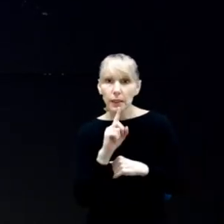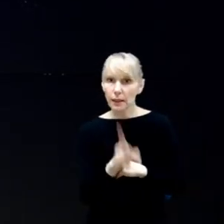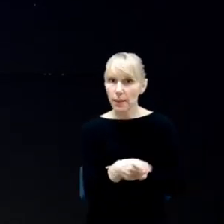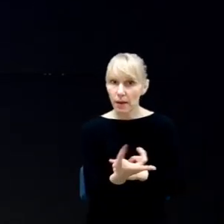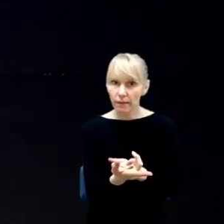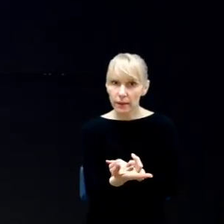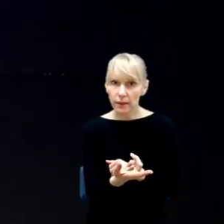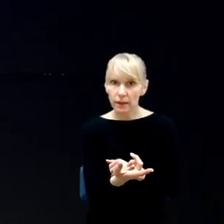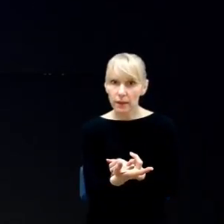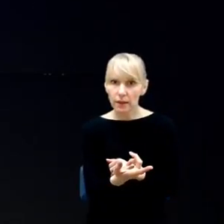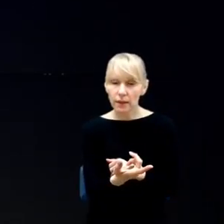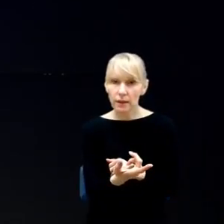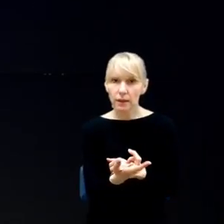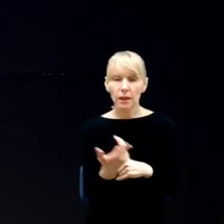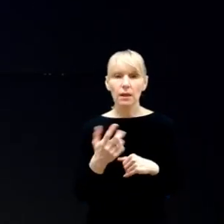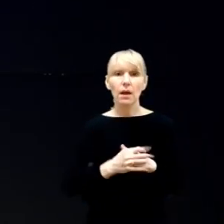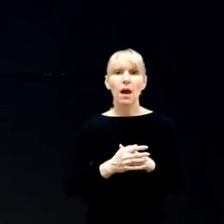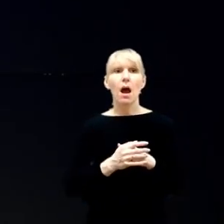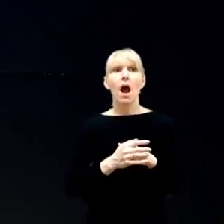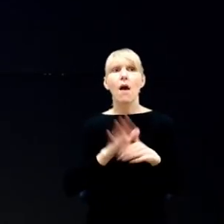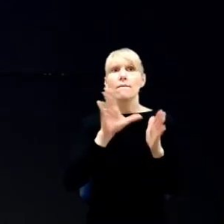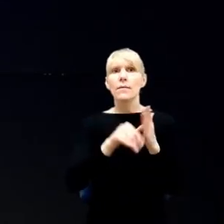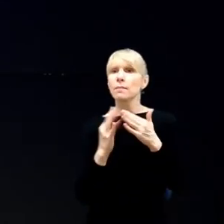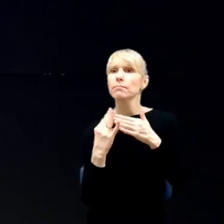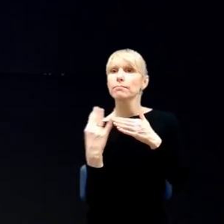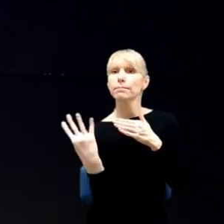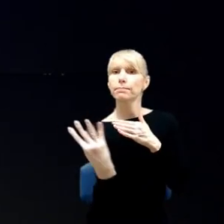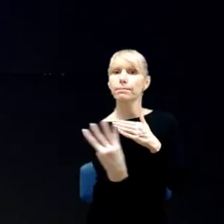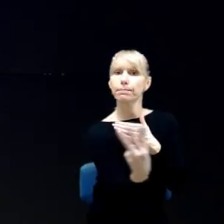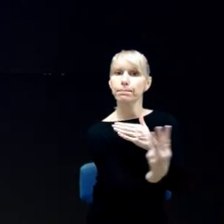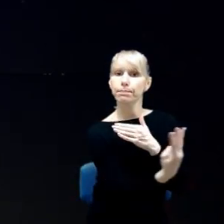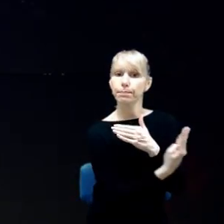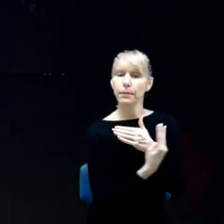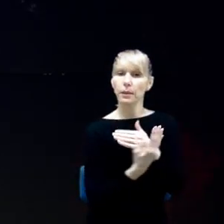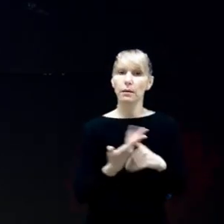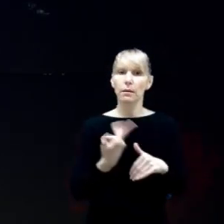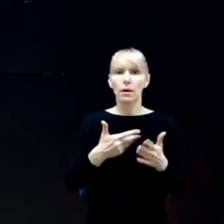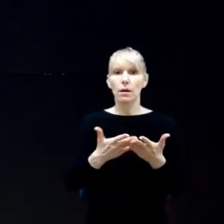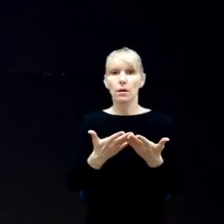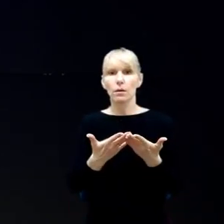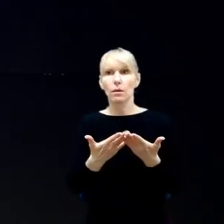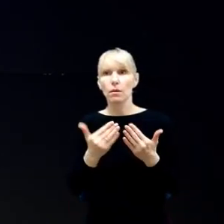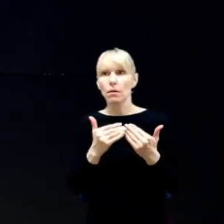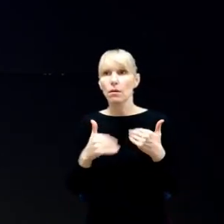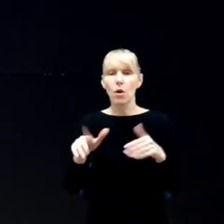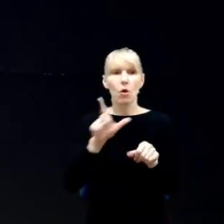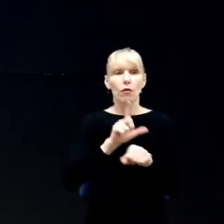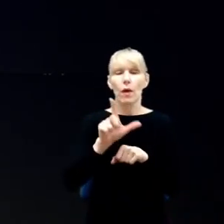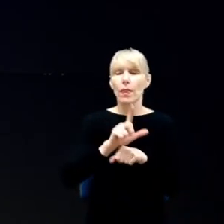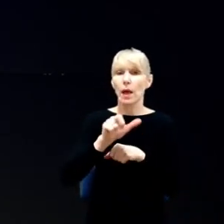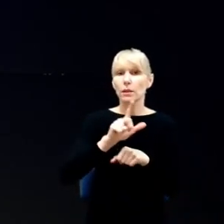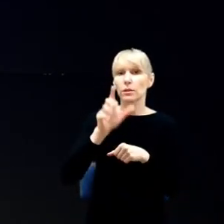Wokół miasta w ciągu 10 lat ubyło ponad 12% mieszkańców. Kilkudziesięciotysięczne miasto.